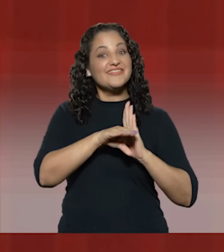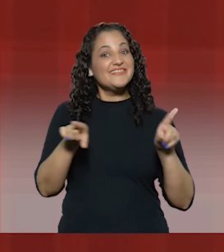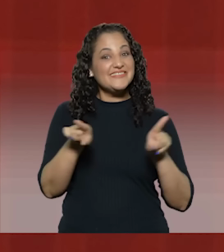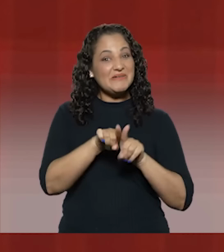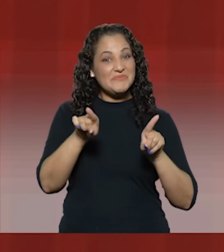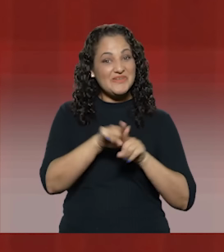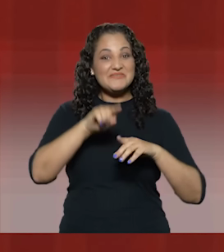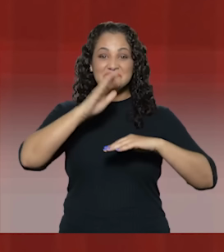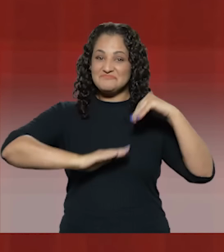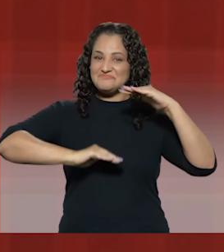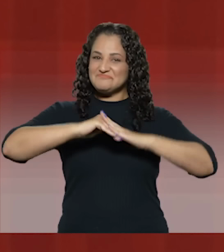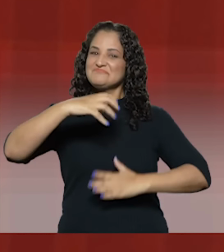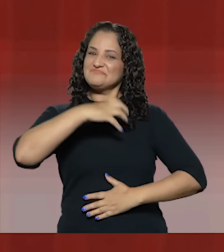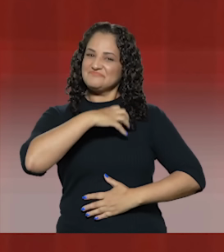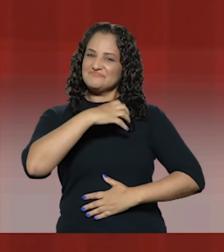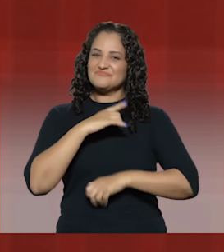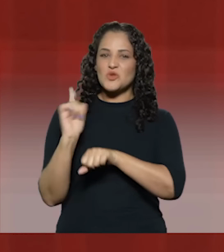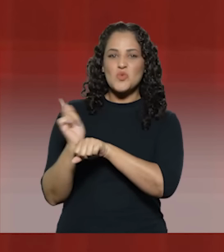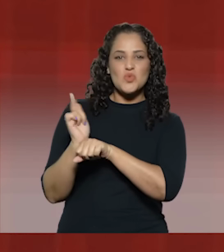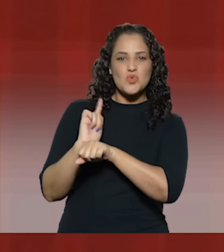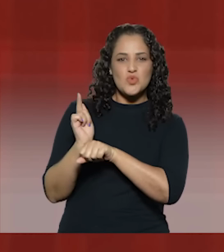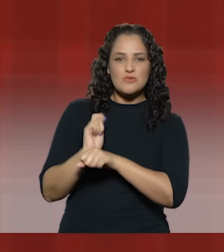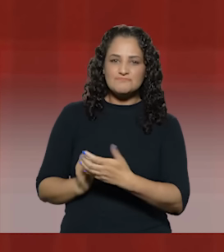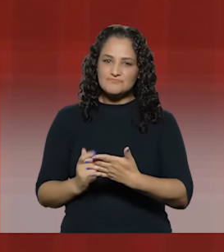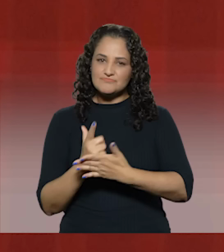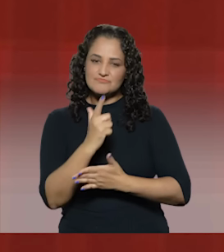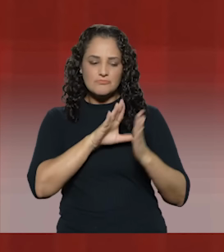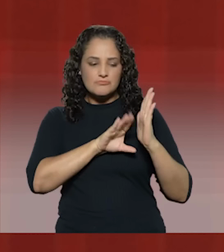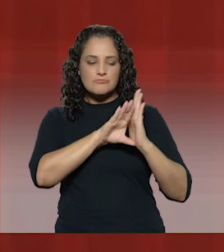De forma prática, o gestor fica comprado em ações que